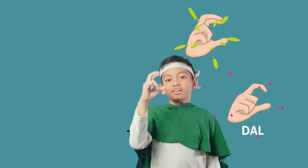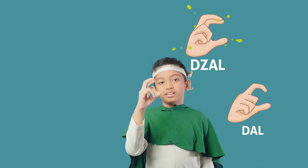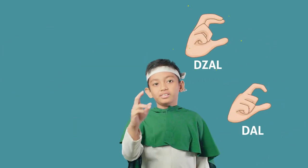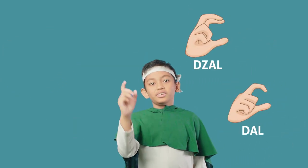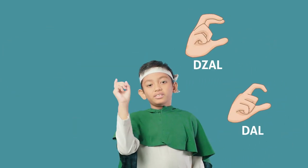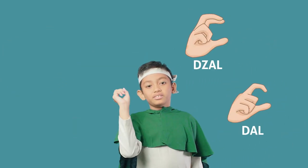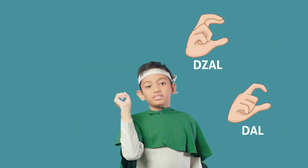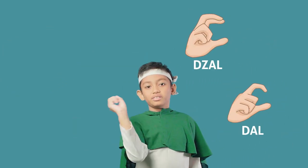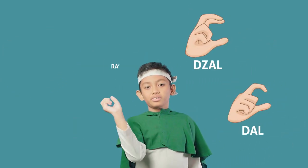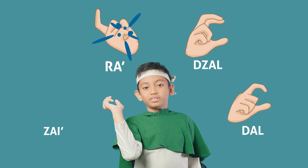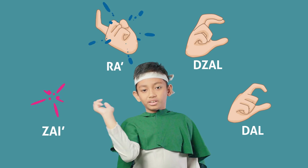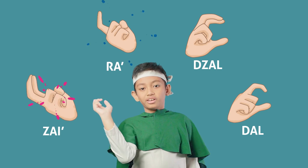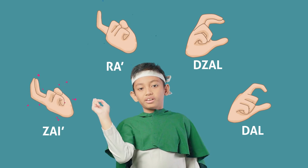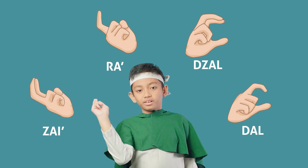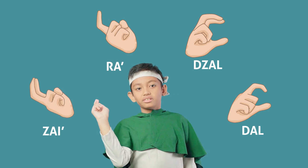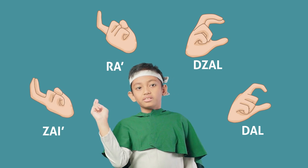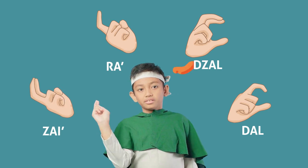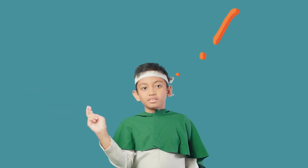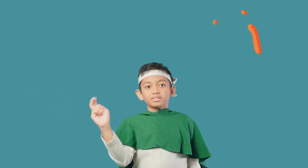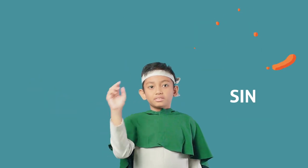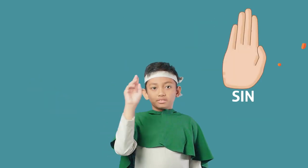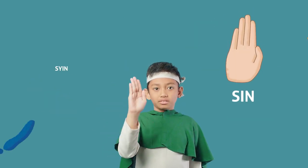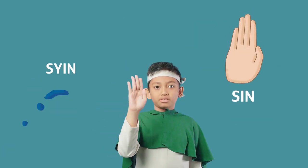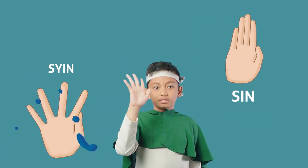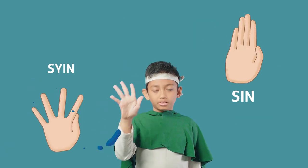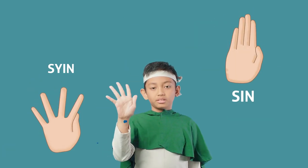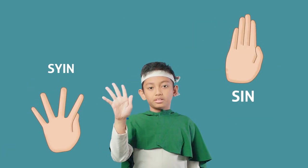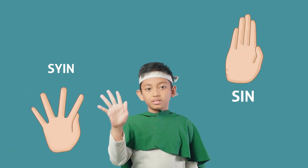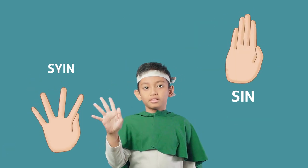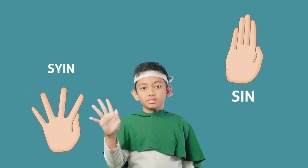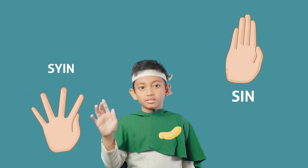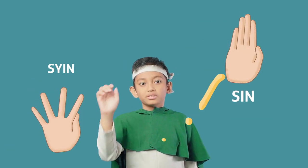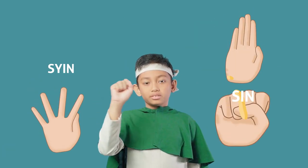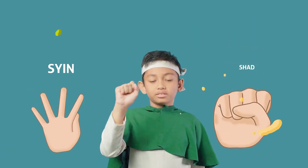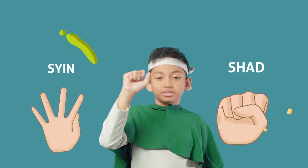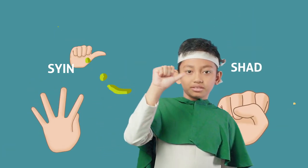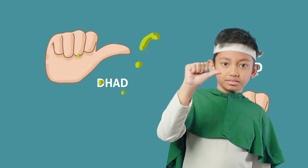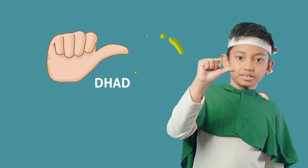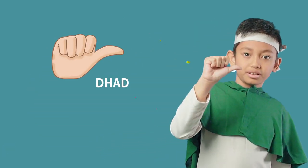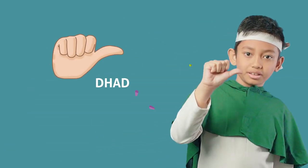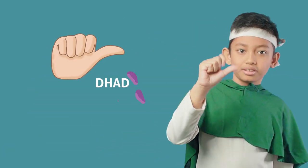Dal, Dzal , Ra', Zai' Sin, Shin, Shad, Dhad